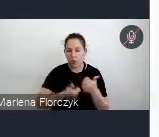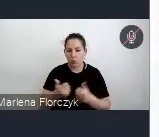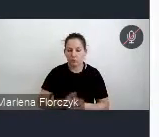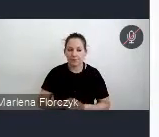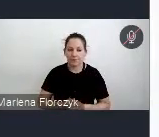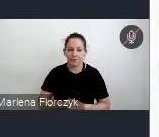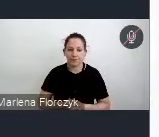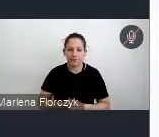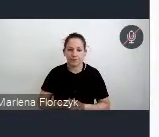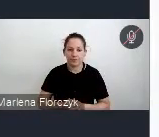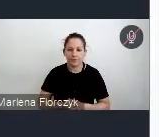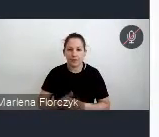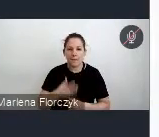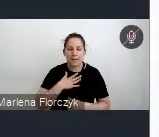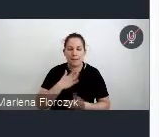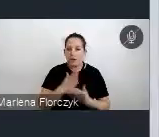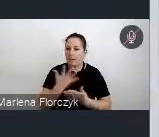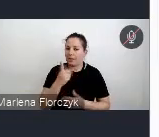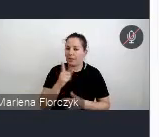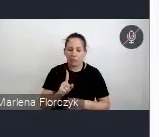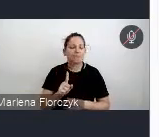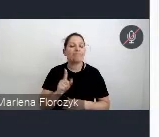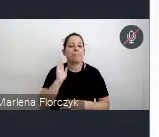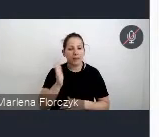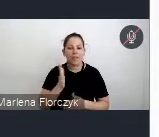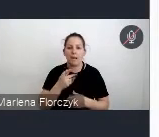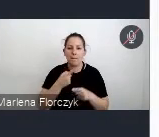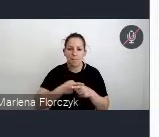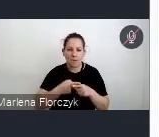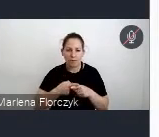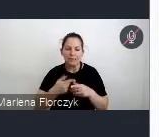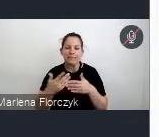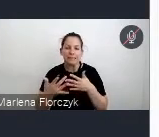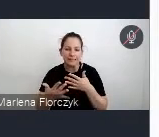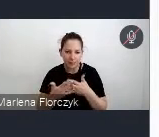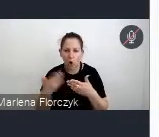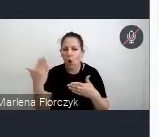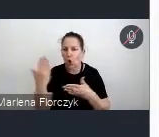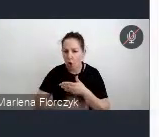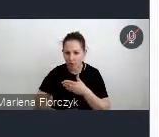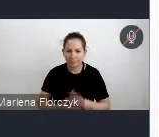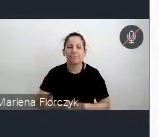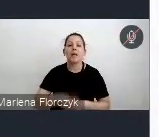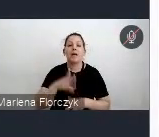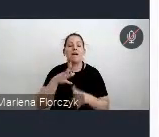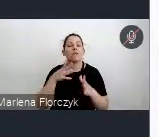Ponieważ mam tylko pięć minut, to będę już powoli zmierzać ku końcowi. Dla formalności przypomnę,